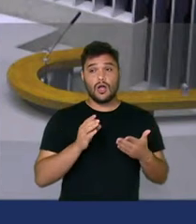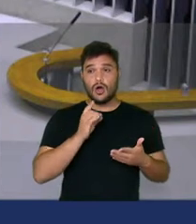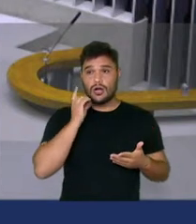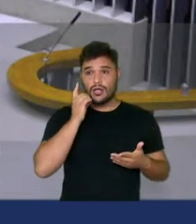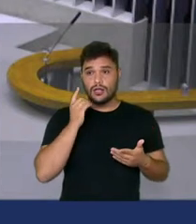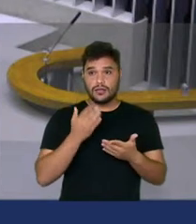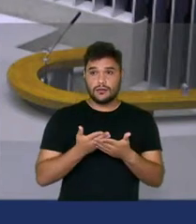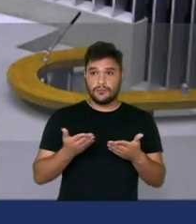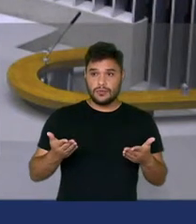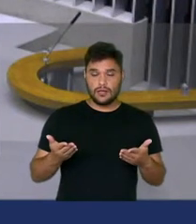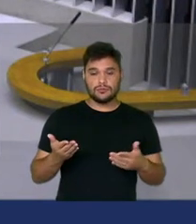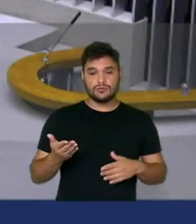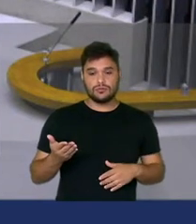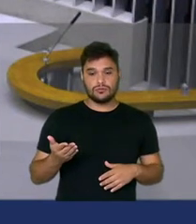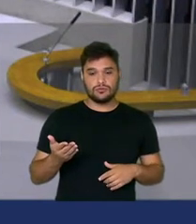SETOR CULTURAL. PROJETO DE LEI